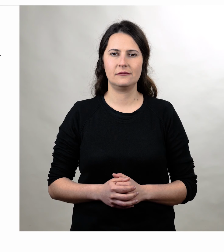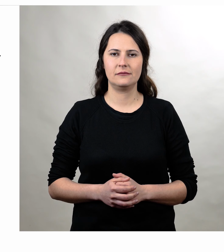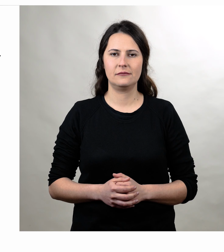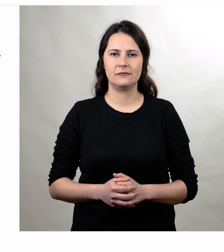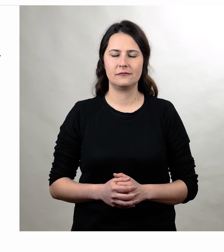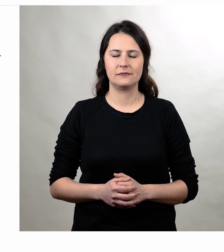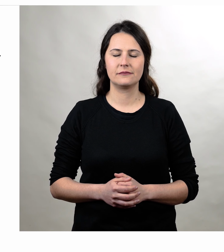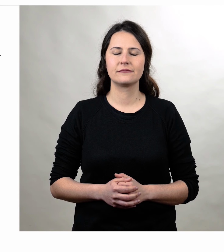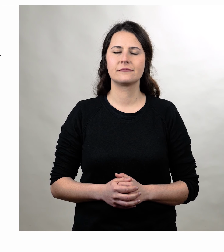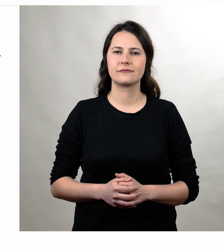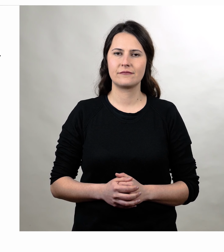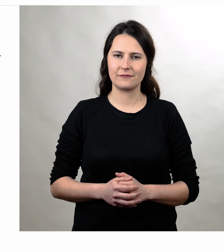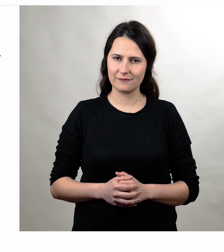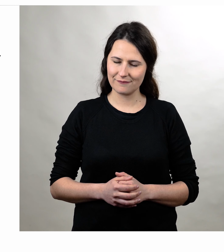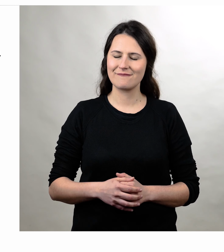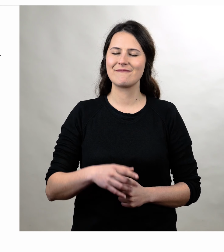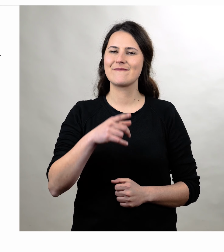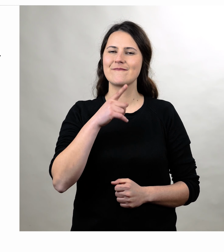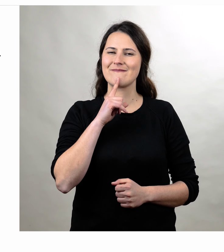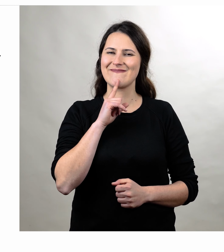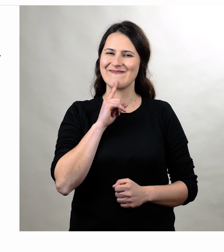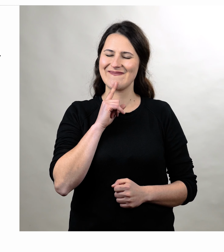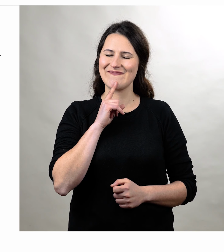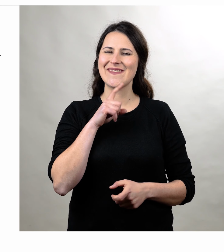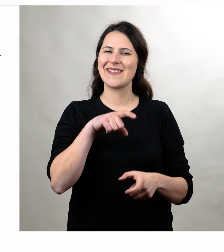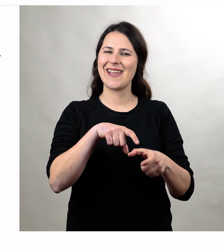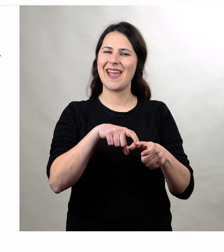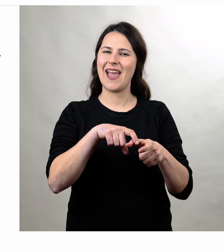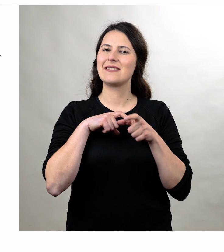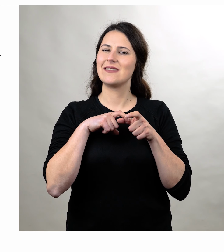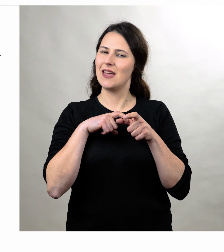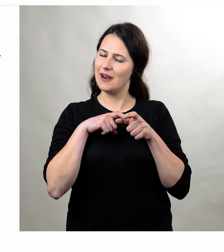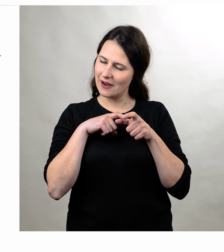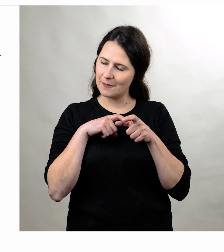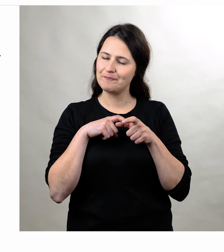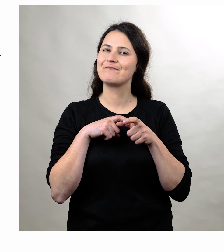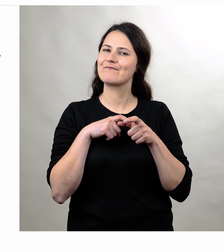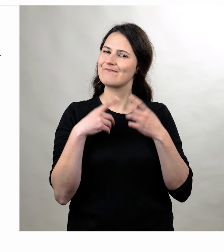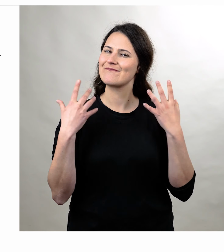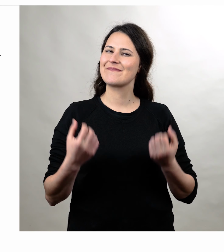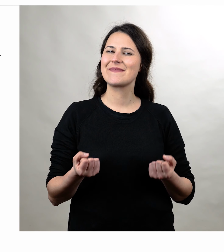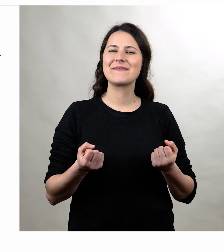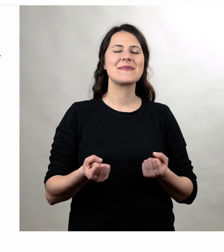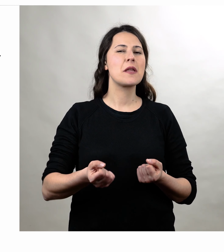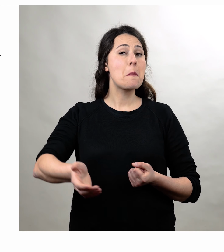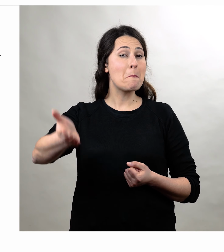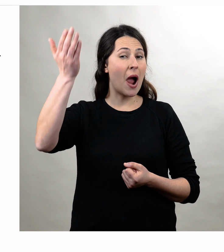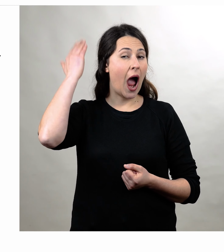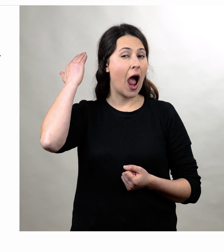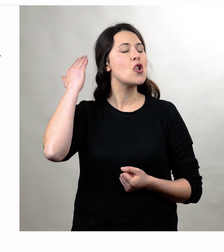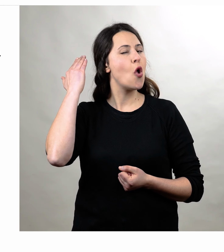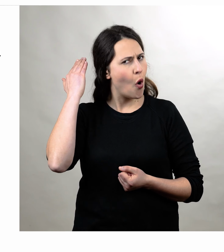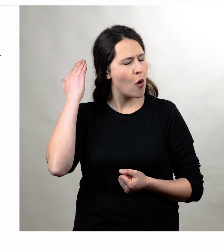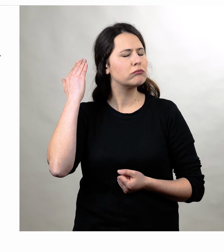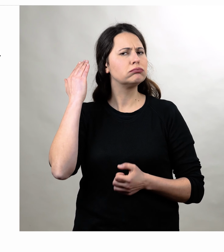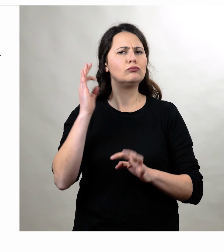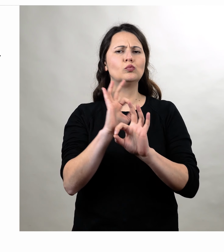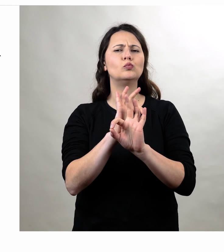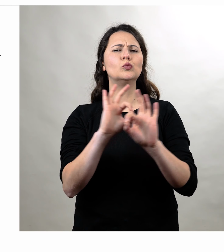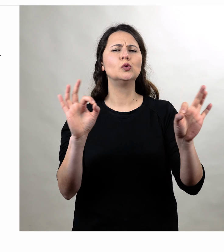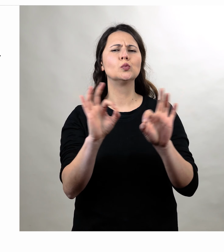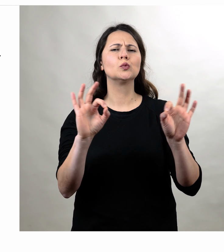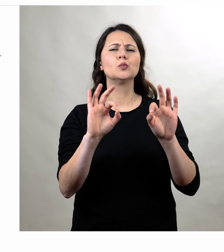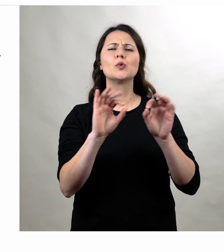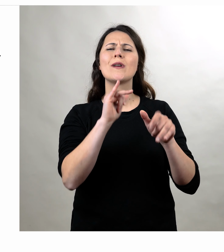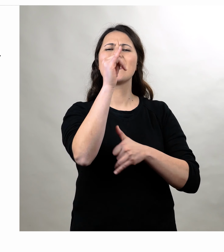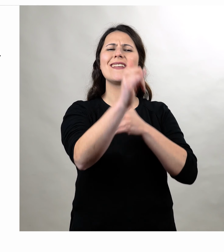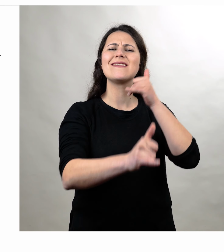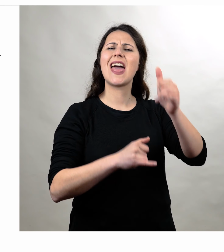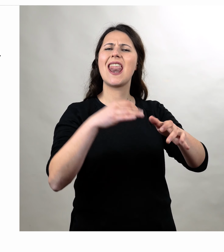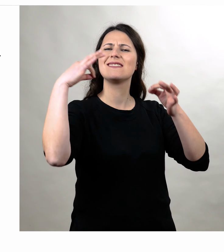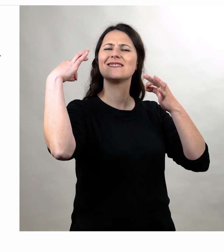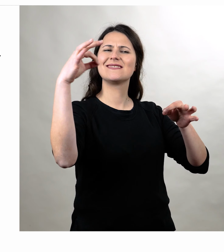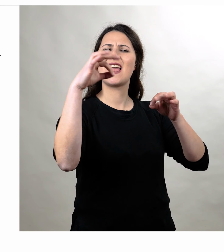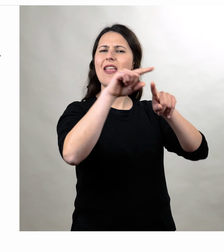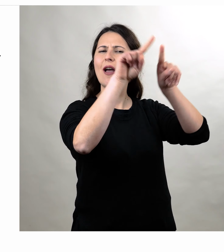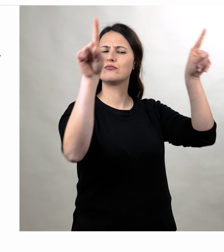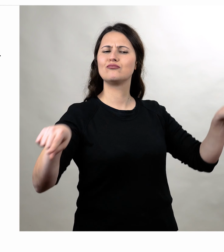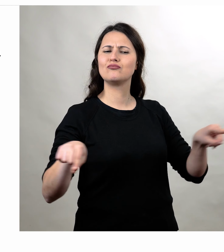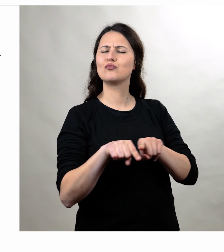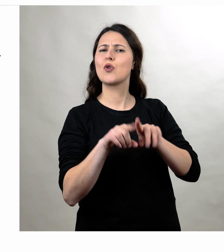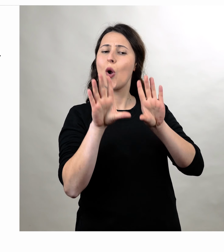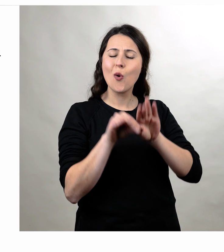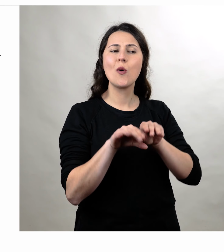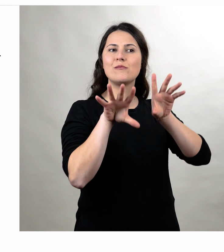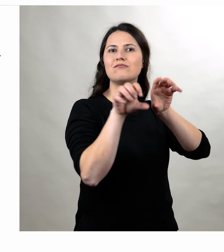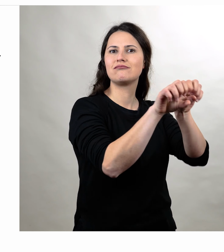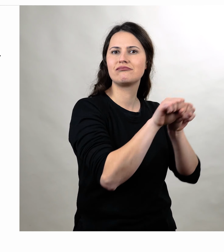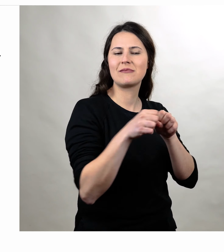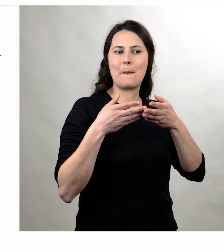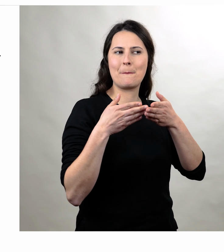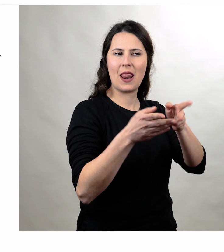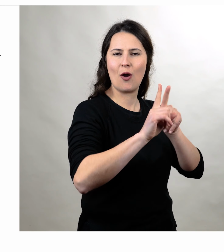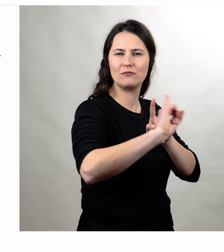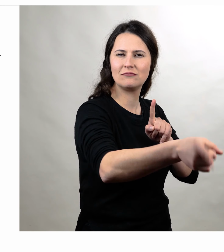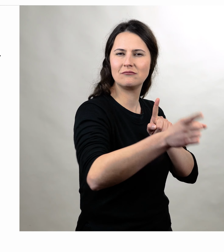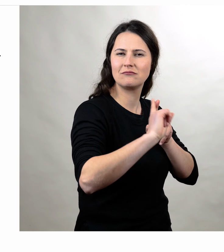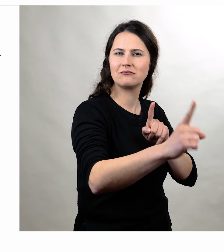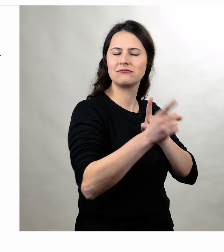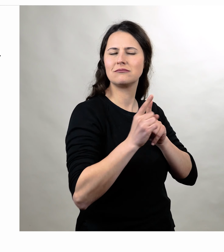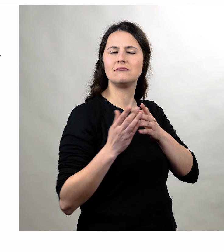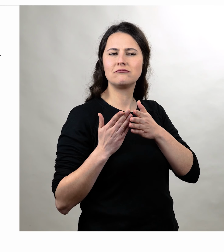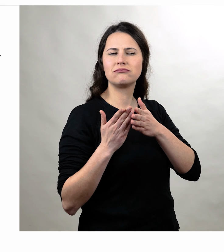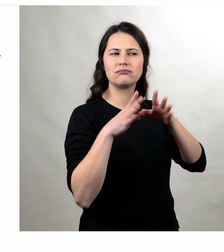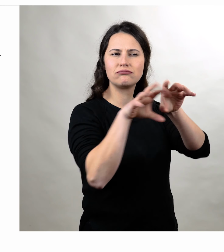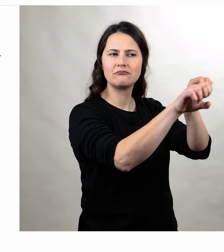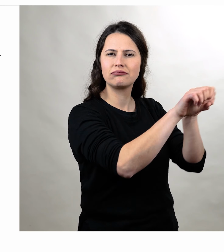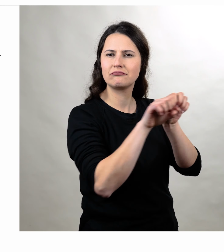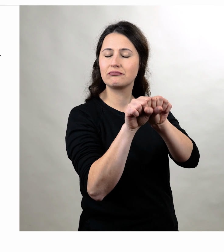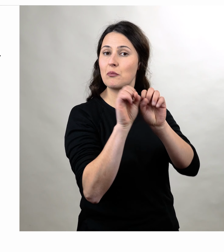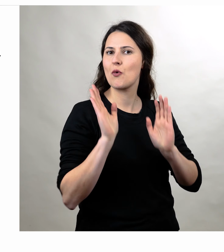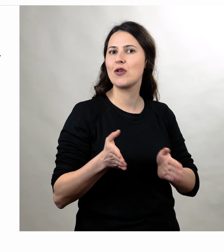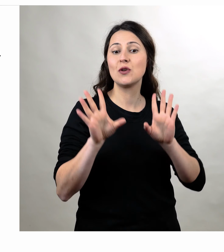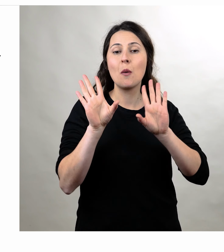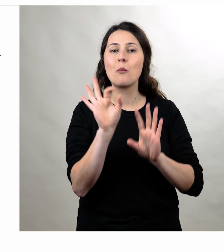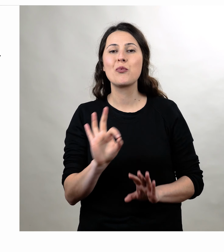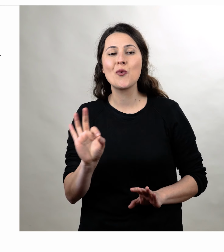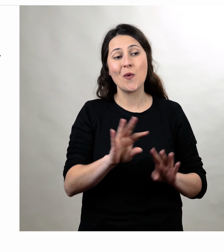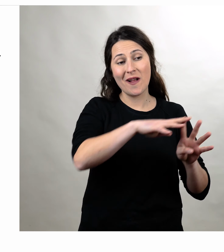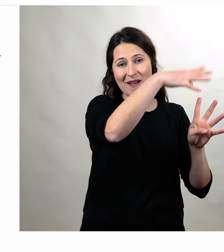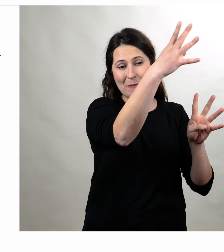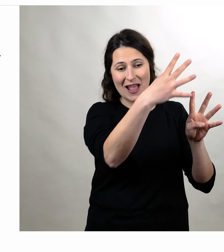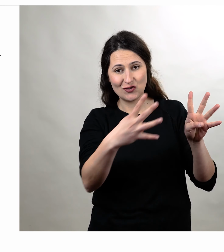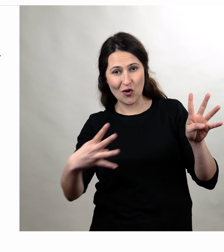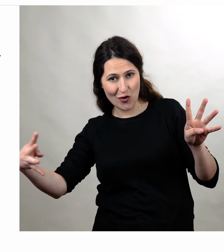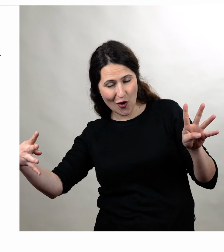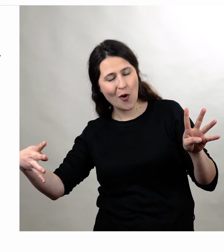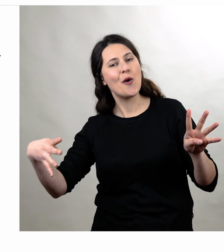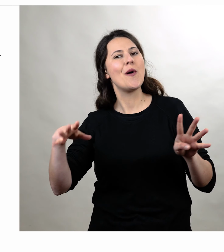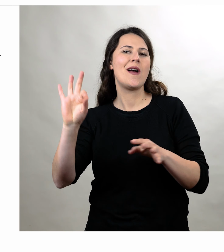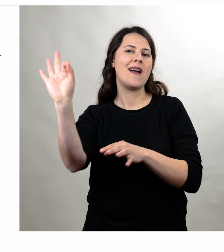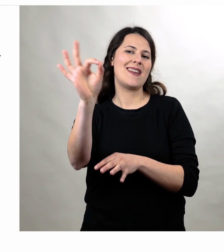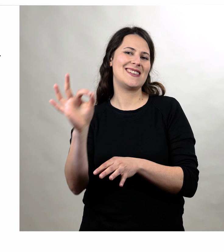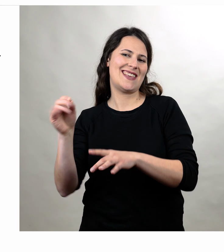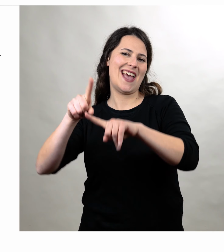Η συγκεκριμένη εταιρεία προσφέρει μια από τις παλαιότερες και πιο ολοκληρωμένες πλατφόρμες κρατήσεων για προορισμούς πλοίων στη Μεσόγειο Θάλασσα και στα Ελληνικά νησιά.